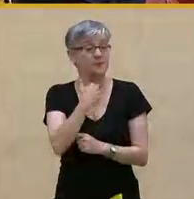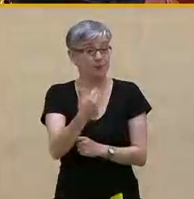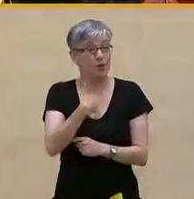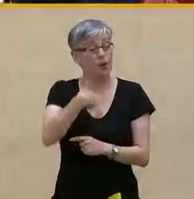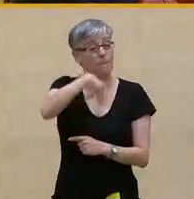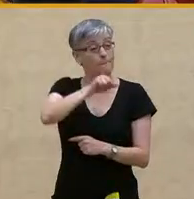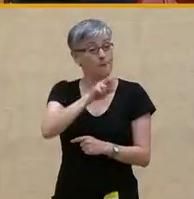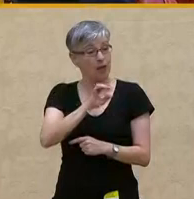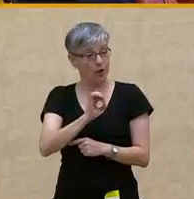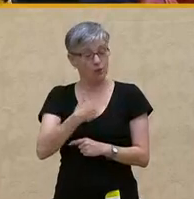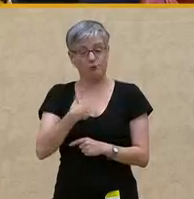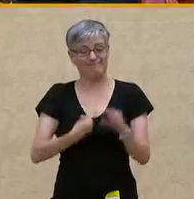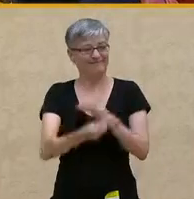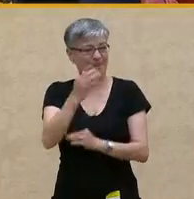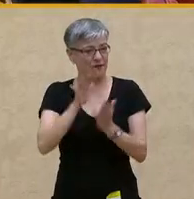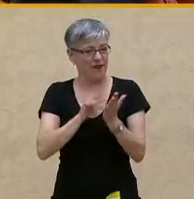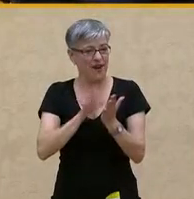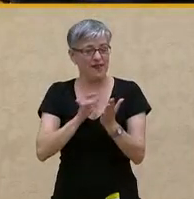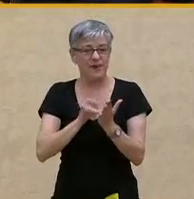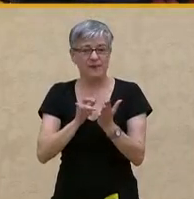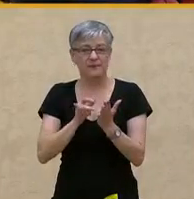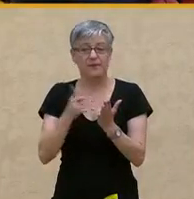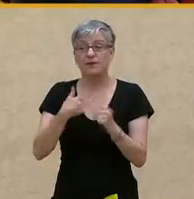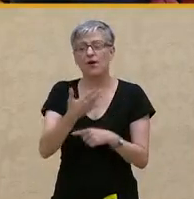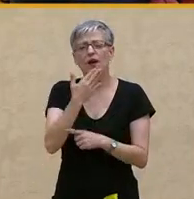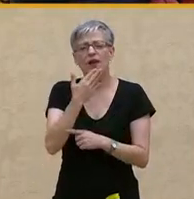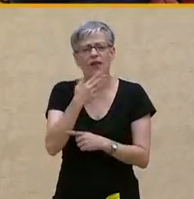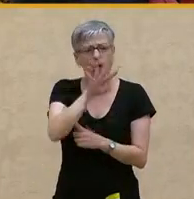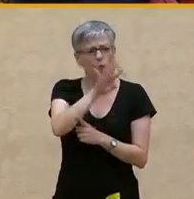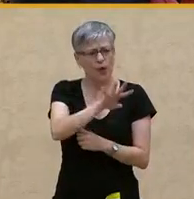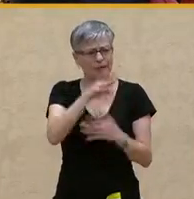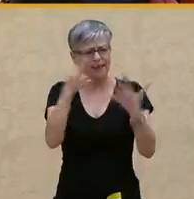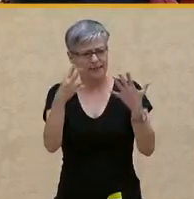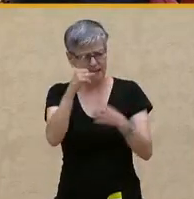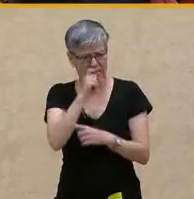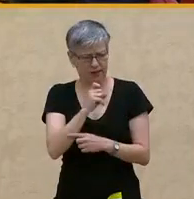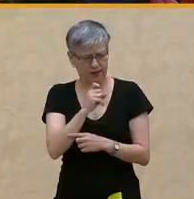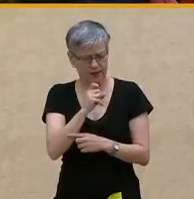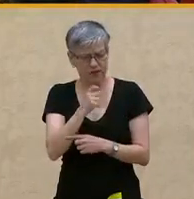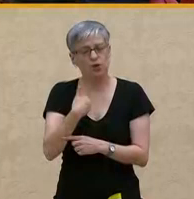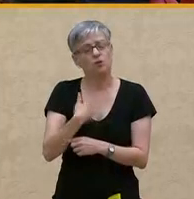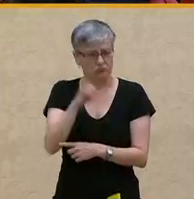soy de Valencia y tengo 47 años y padezco síndrome de Usher.